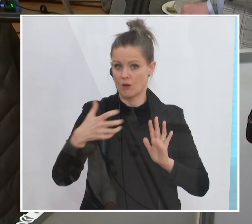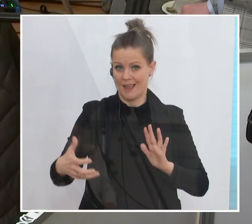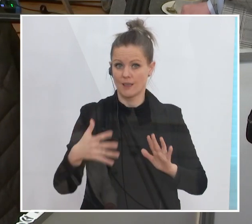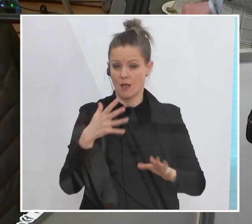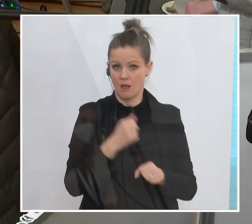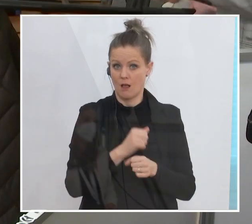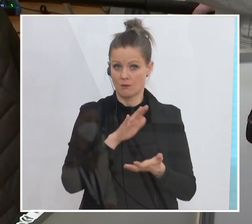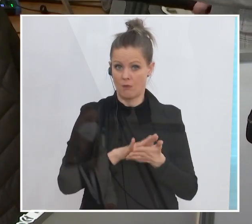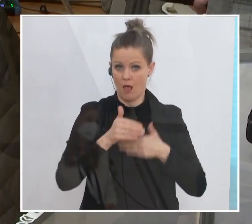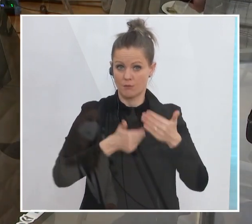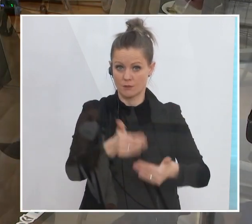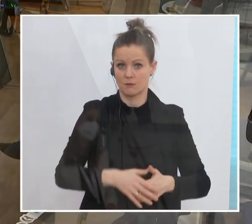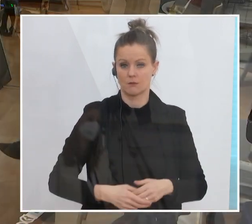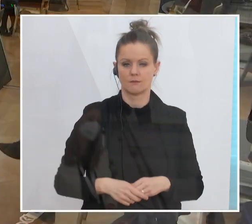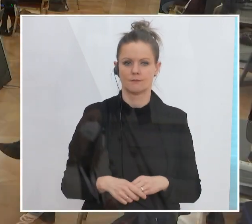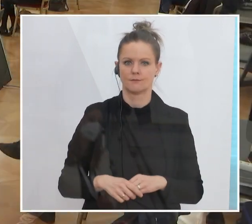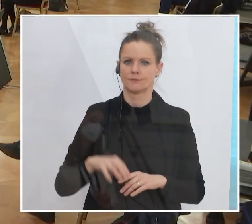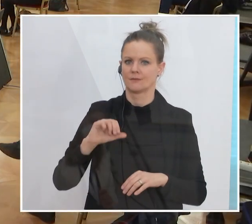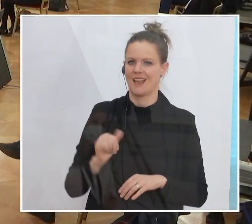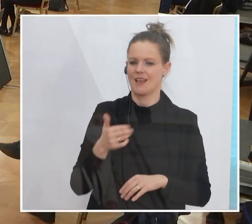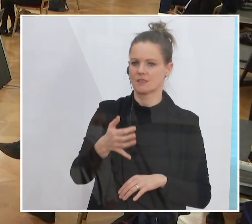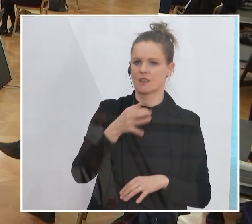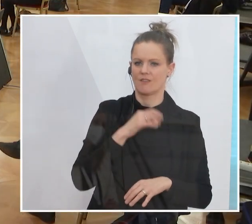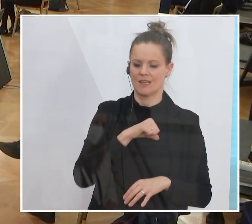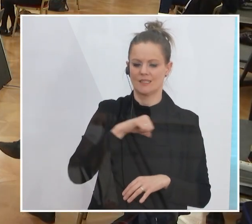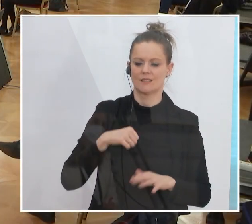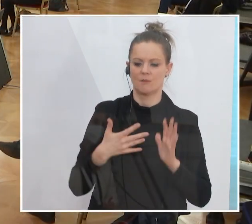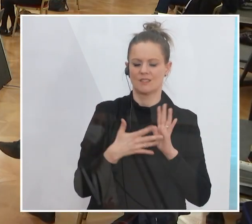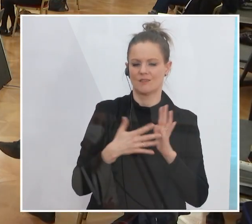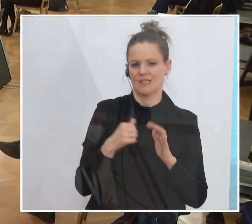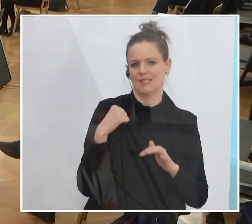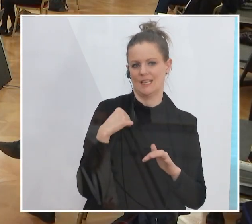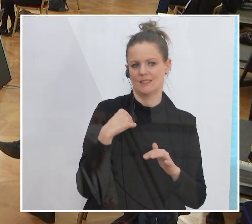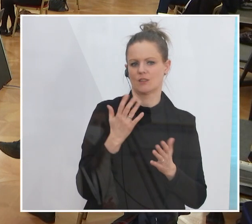Vielleicht zur ersten Frage der Selbsttests. Sie haben das gestern auch verfolgt, die intensiven